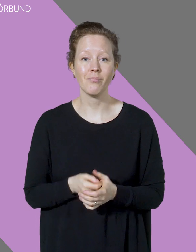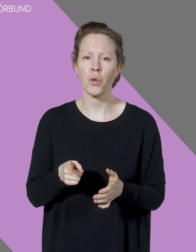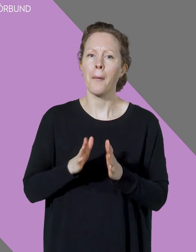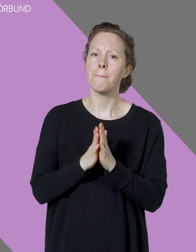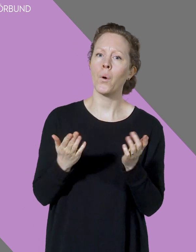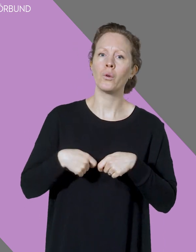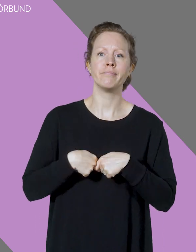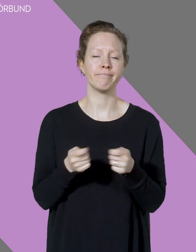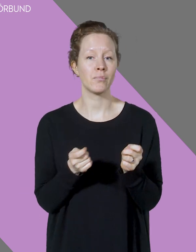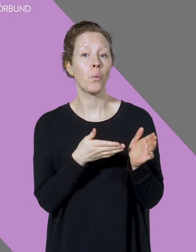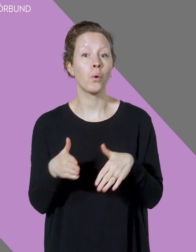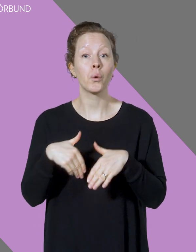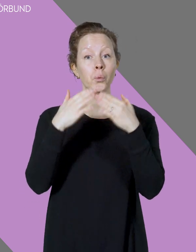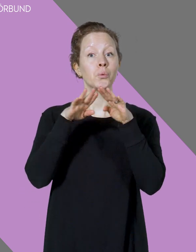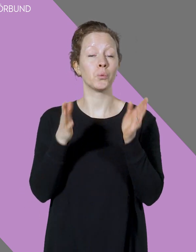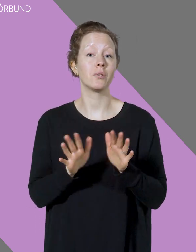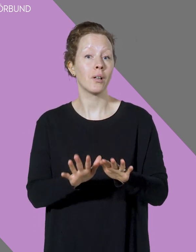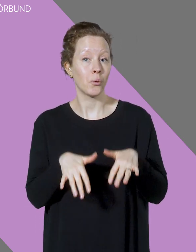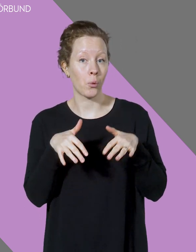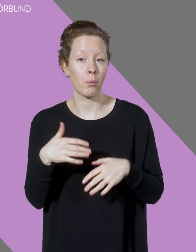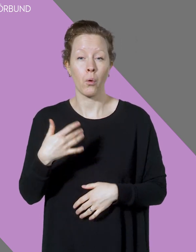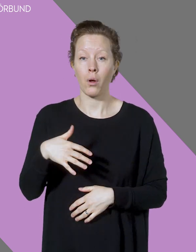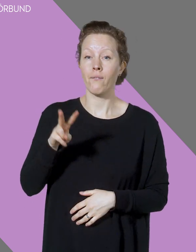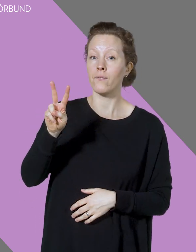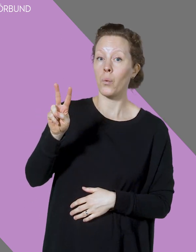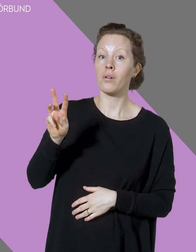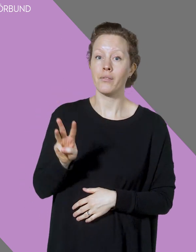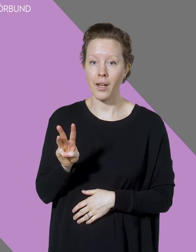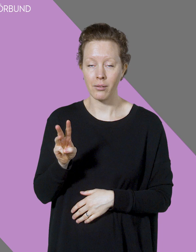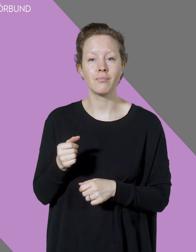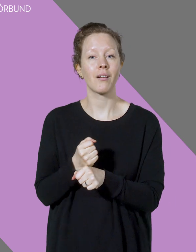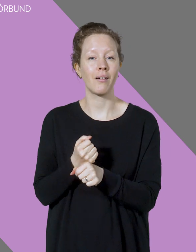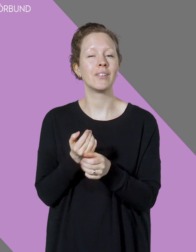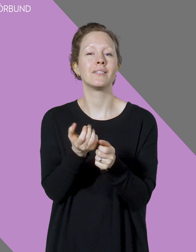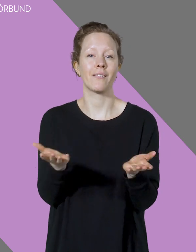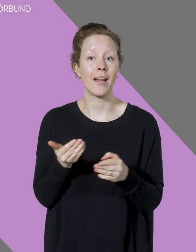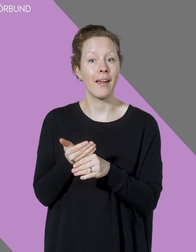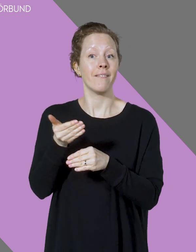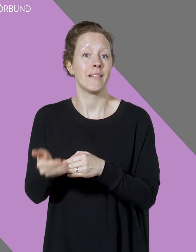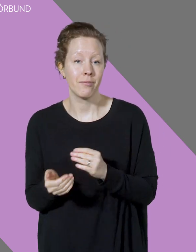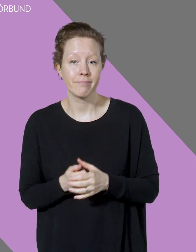Bokutgivningen är i Ljusa husets auditorium klockan 14–15 med kaffeservering efteråt.